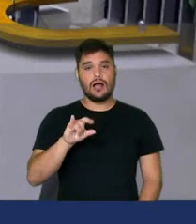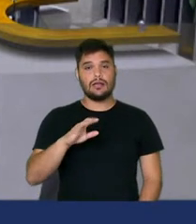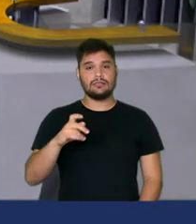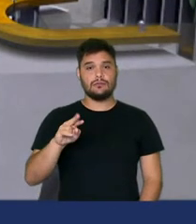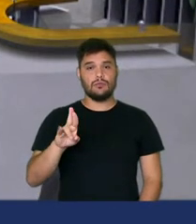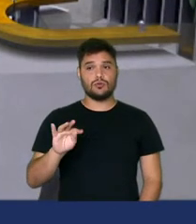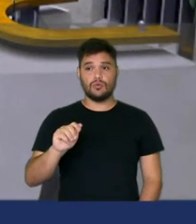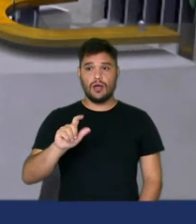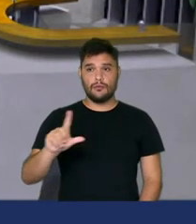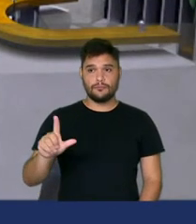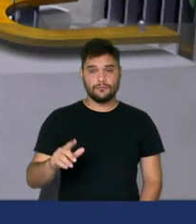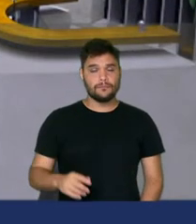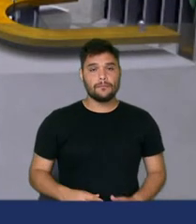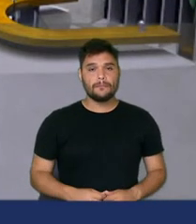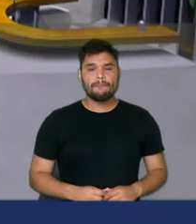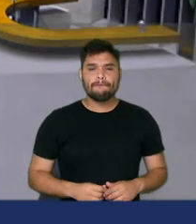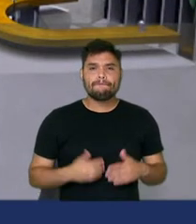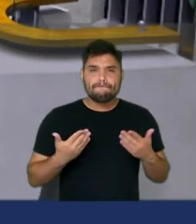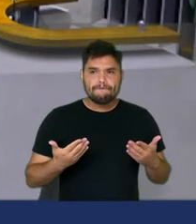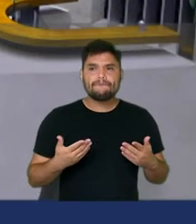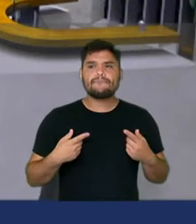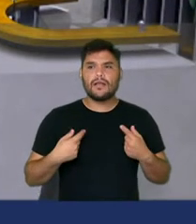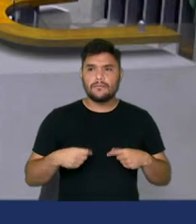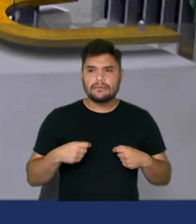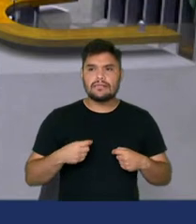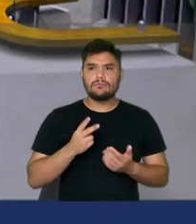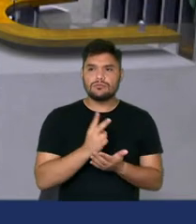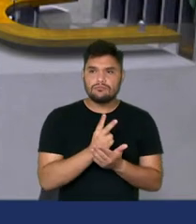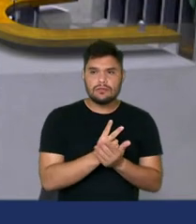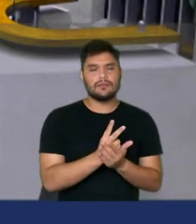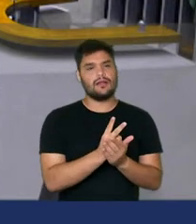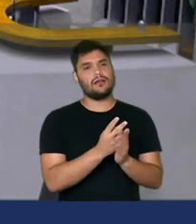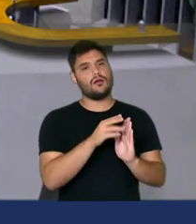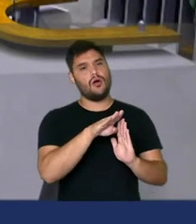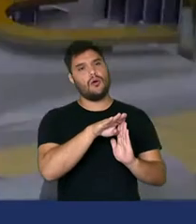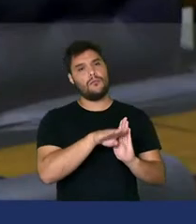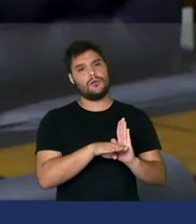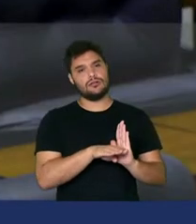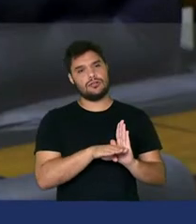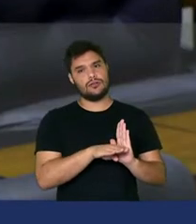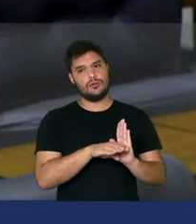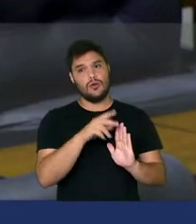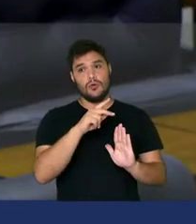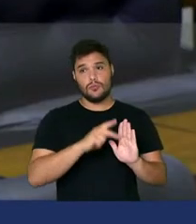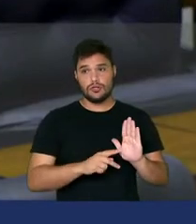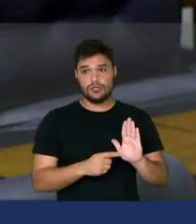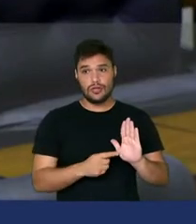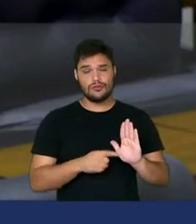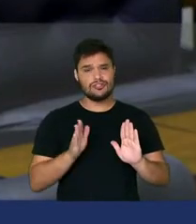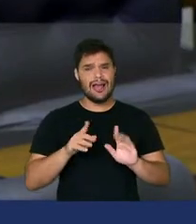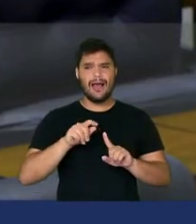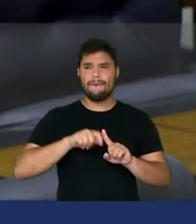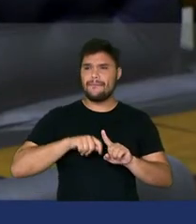PAUTA. -- [PRESIDENTE]: PARA ENCAMINHAR CONTRÁRIO, DEPUTADA ALICE PORTUGAL. [DEP. ALICE PORTUGAL]: É NECESSÁRIO MANTER O